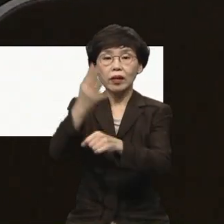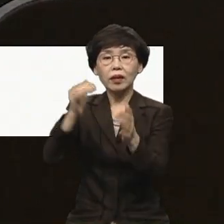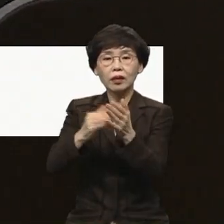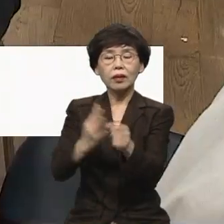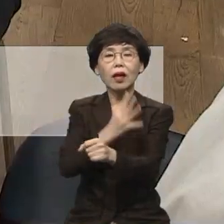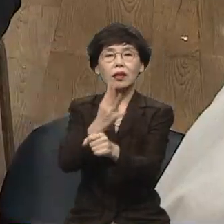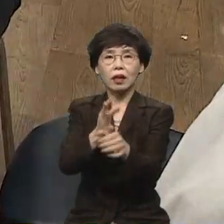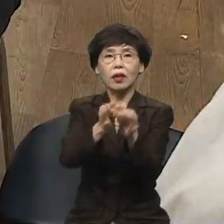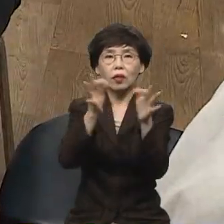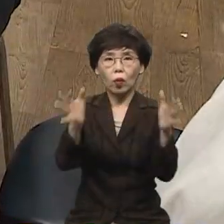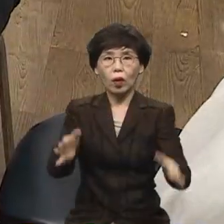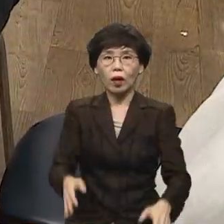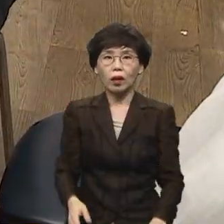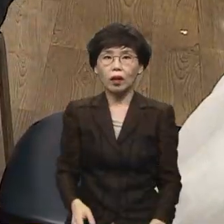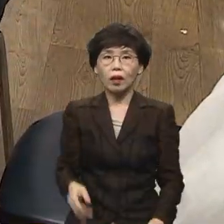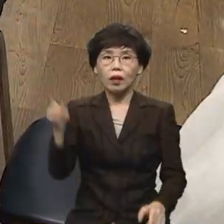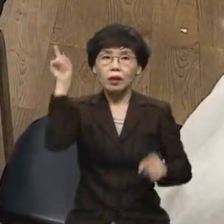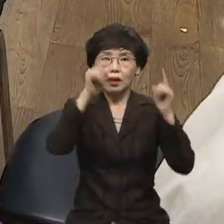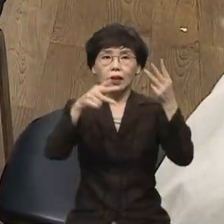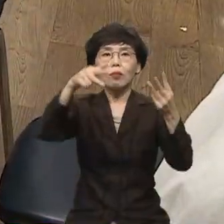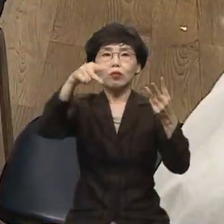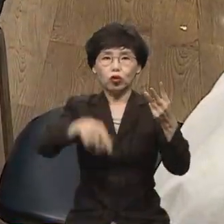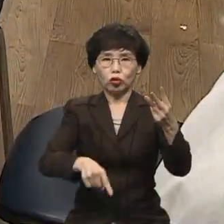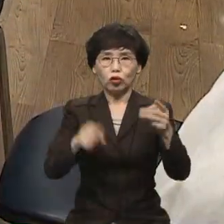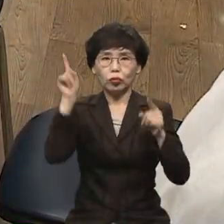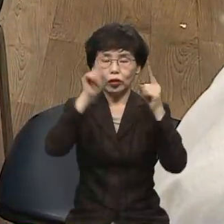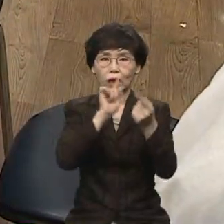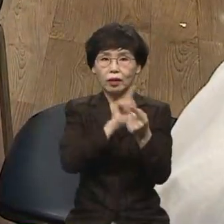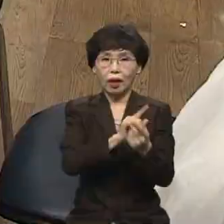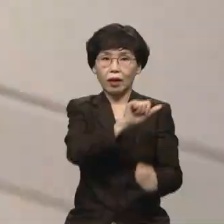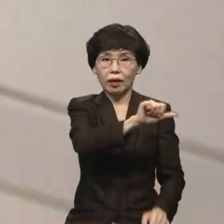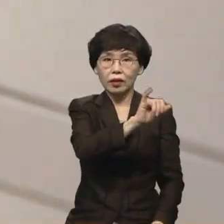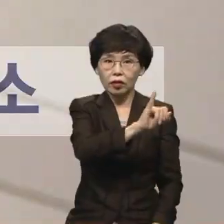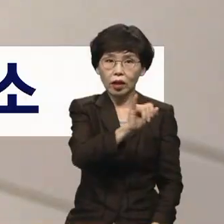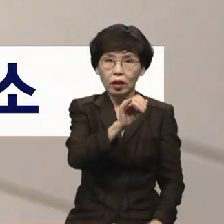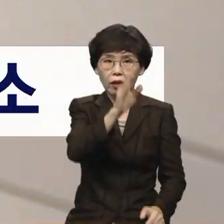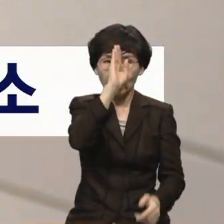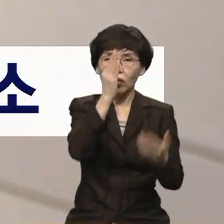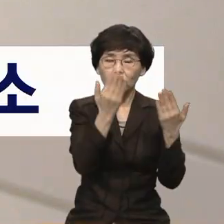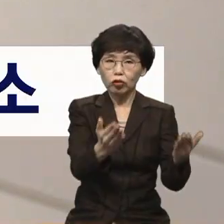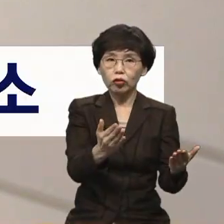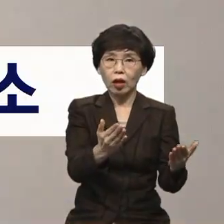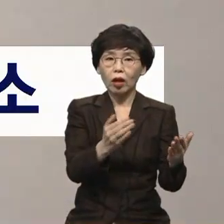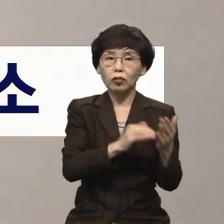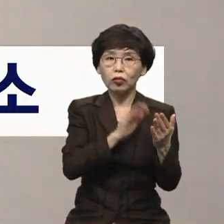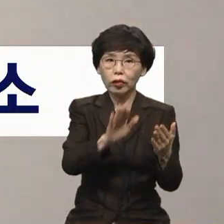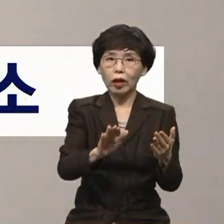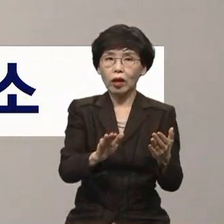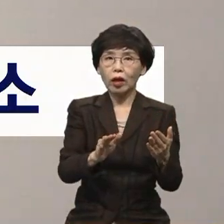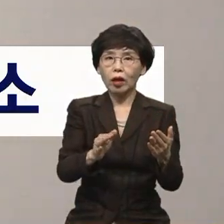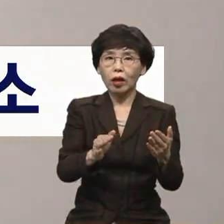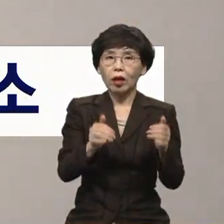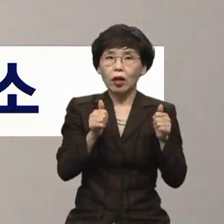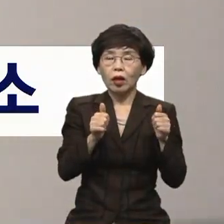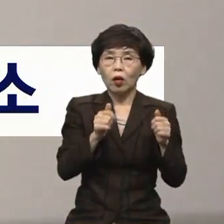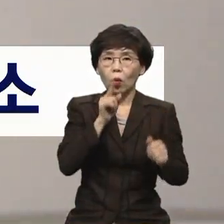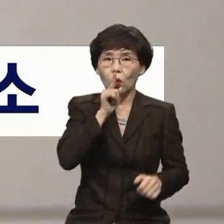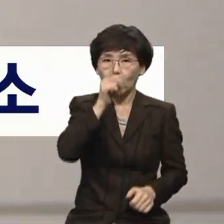(기자) 전치 3주의 부상을 입은 A 씨는 병가를 낸 뒤 경찰에 고소장을 제출했고 가해자는 단순 폭행이 아닌 상해 혐의로